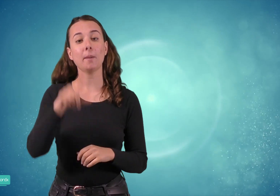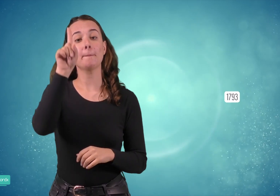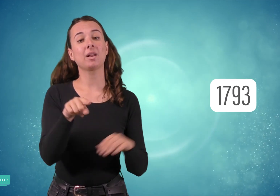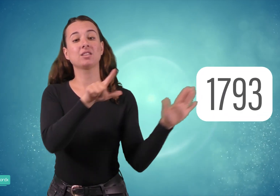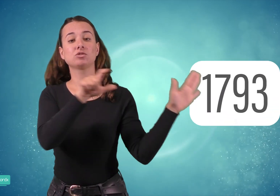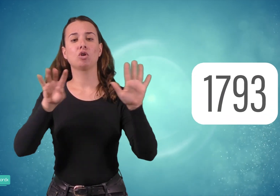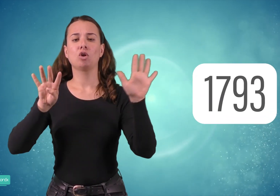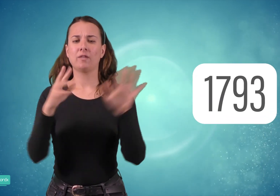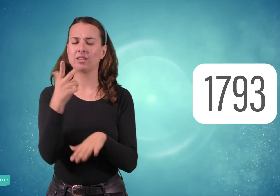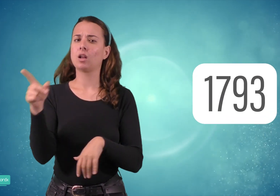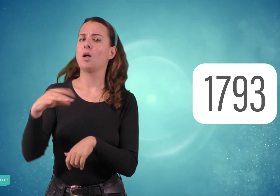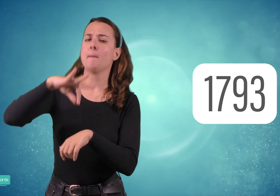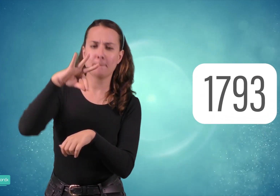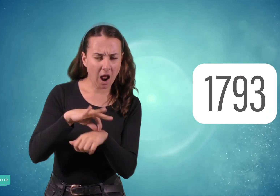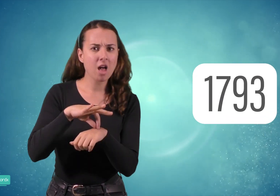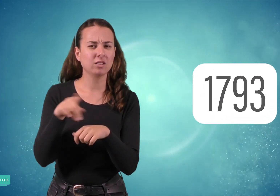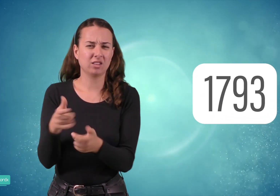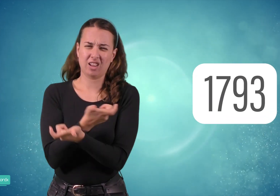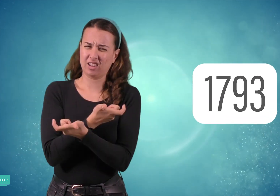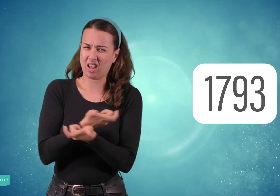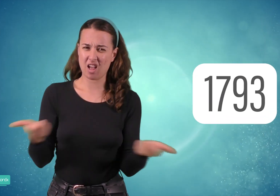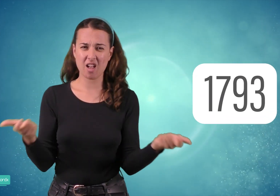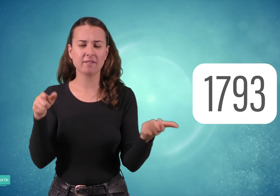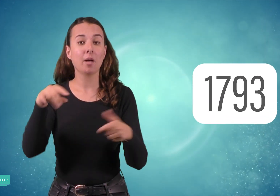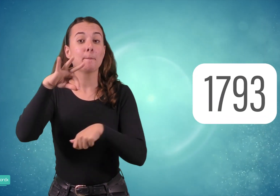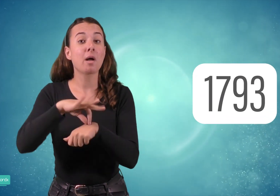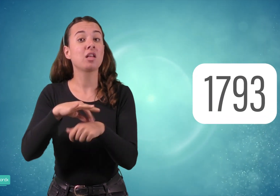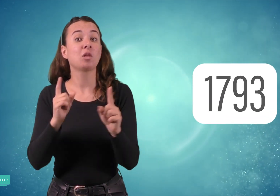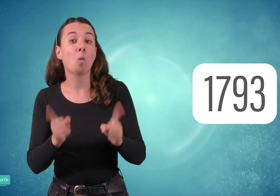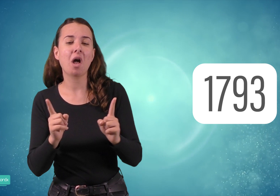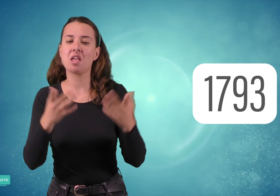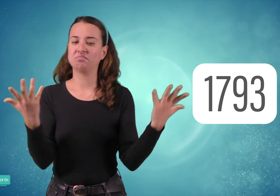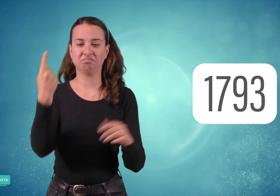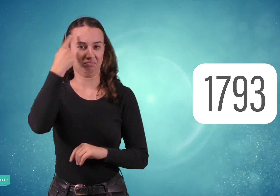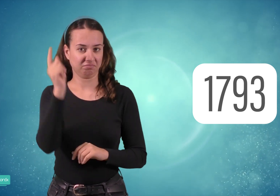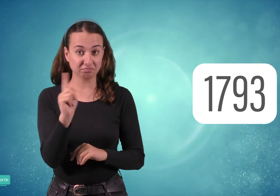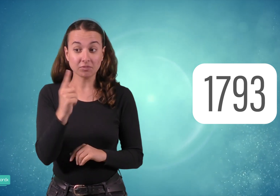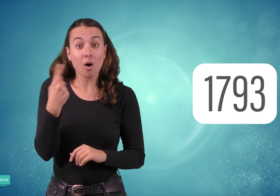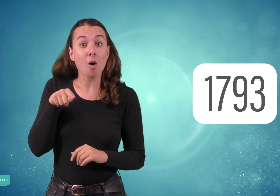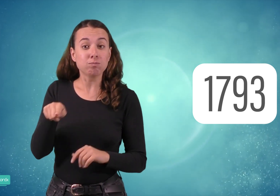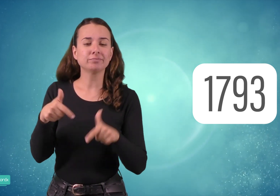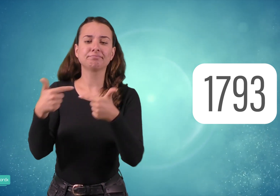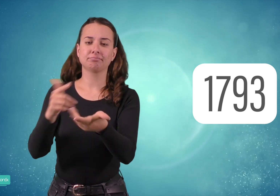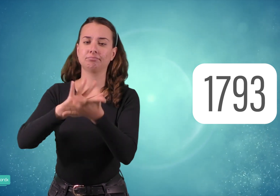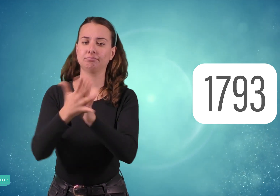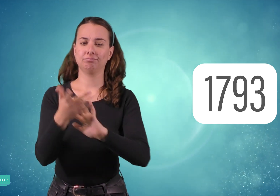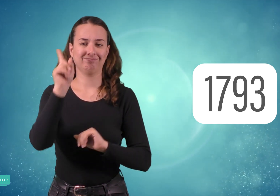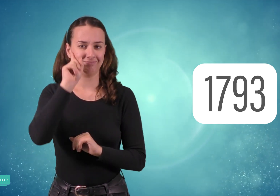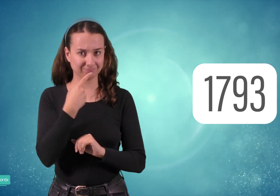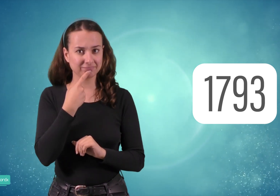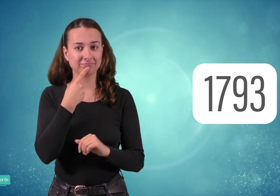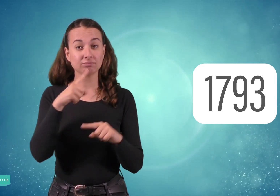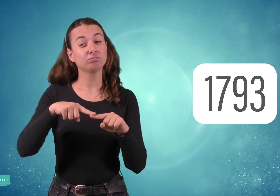Nel 1793 si ammala gravemente. Non ci è dato sapere di che malattia, ma sappiamo che diventa sordo.